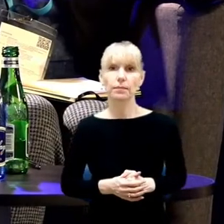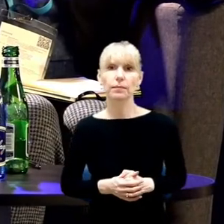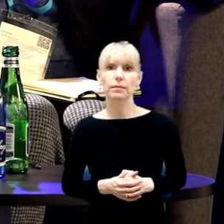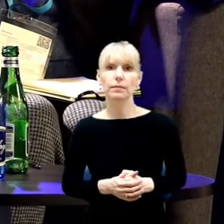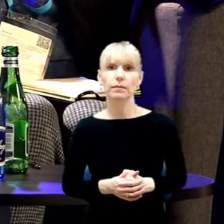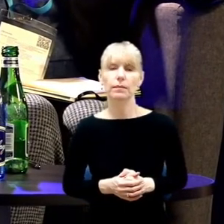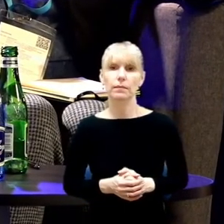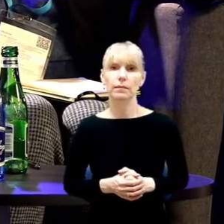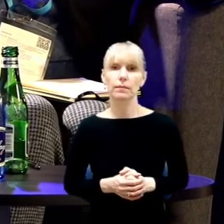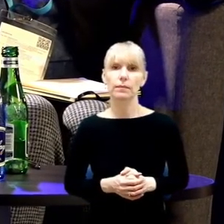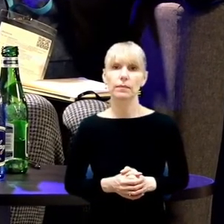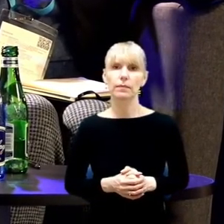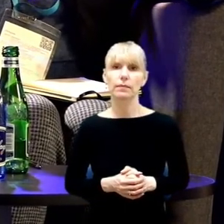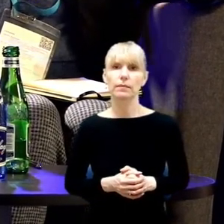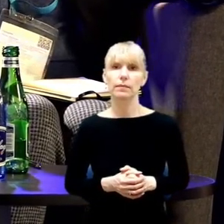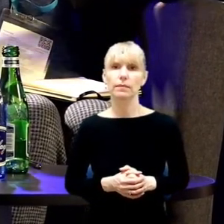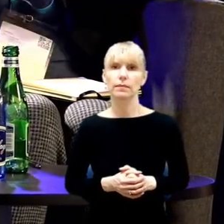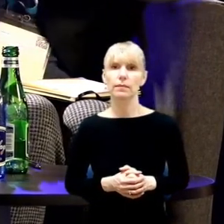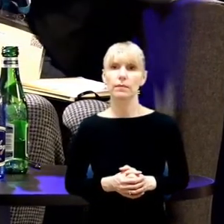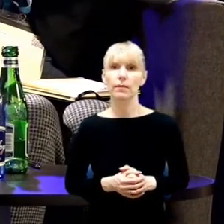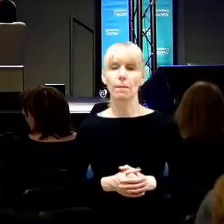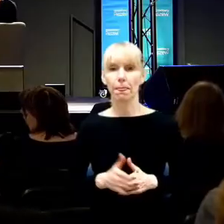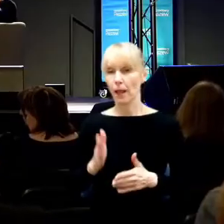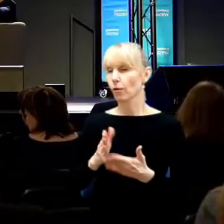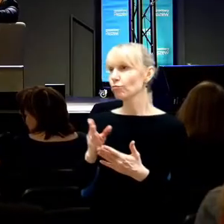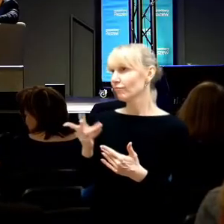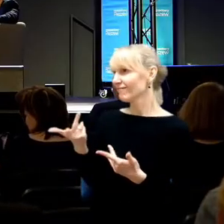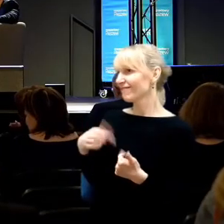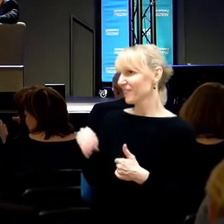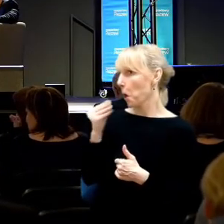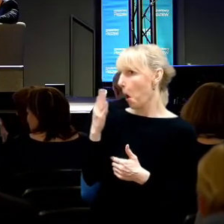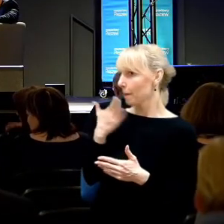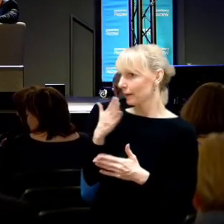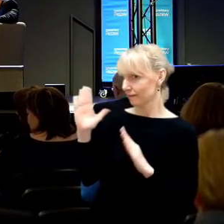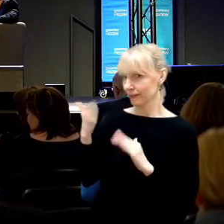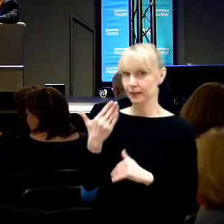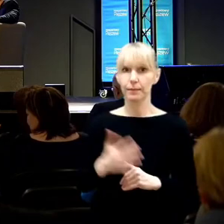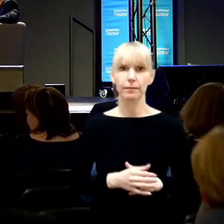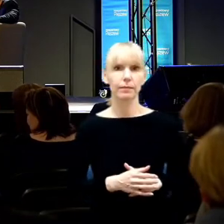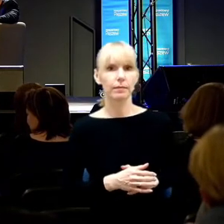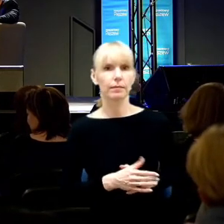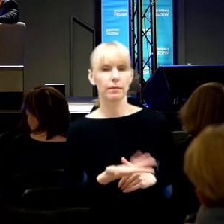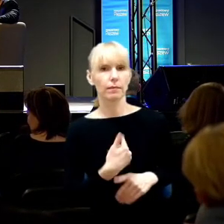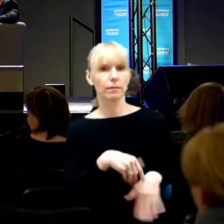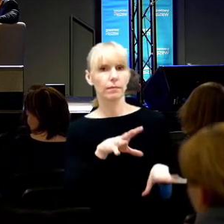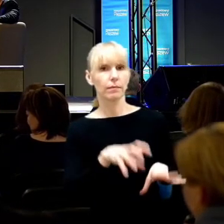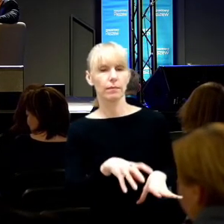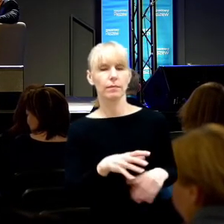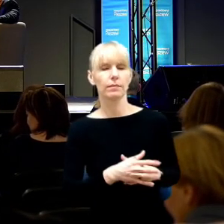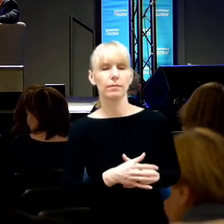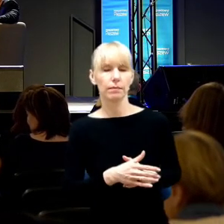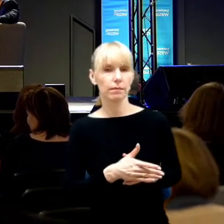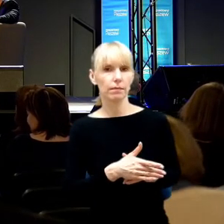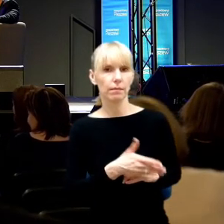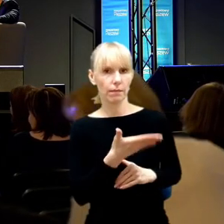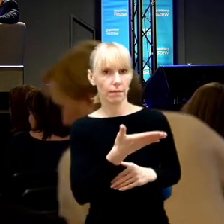Czy też obiad wzywa? Dobrze, to w takim razie Pan prezes jeszcze chciałby. Znaczy ja postaram się odpowiedzieć, ponieważ mamy doświadczenia